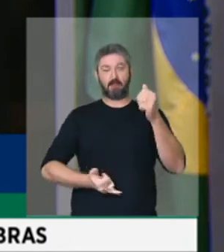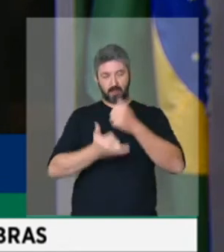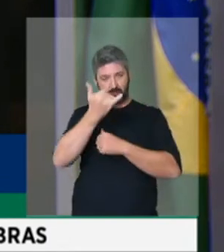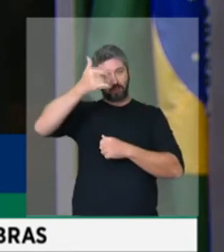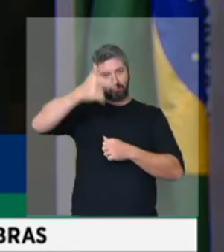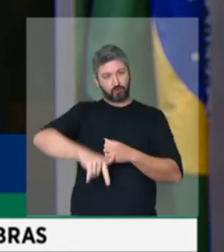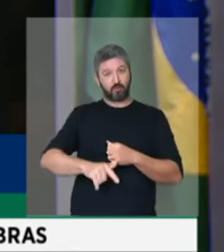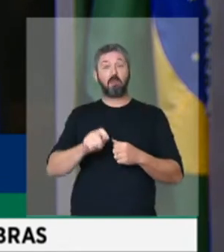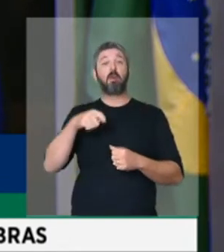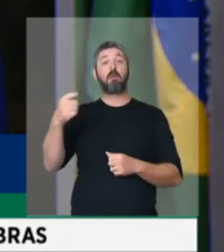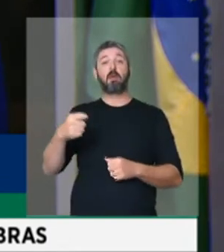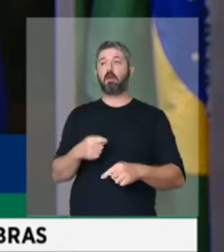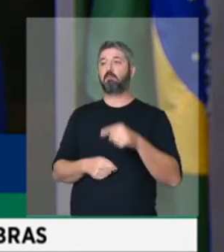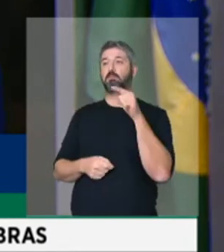E O PIOR, DOIS ANOS DEPOIS O CUSTO DO QUILOWATTS-HORA